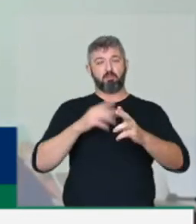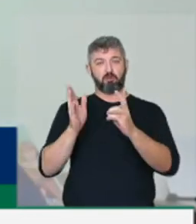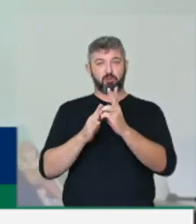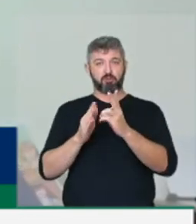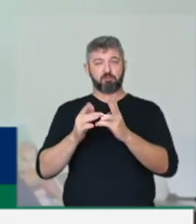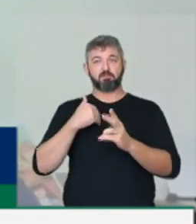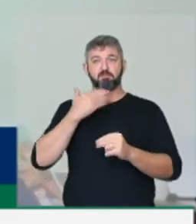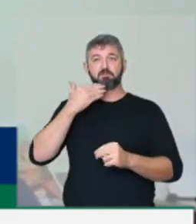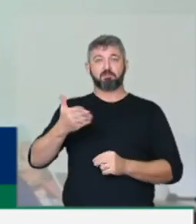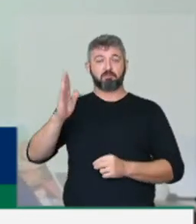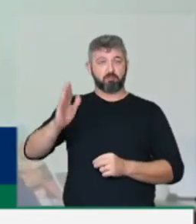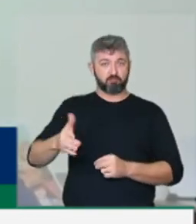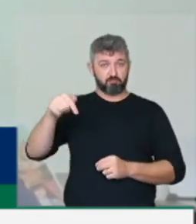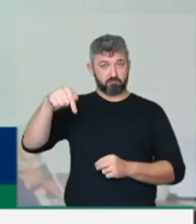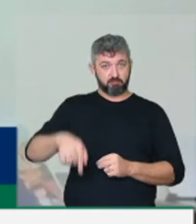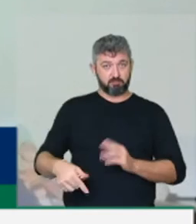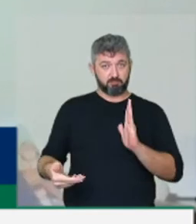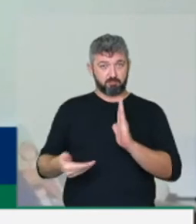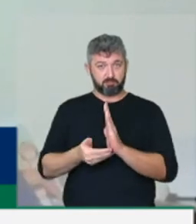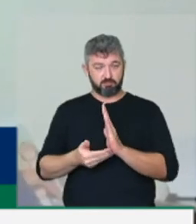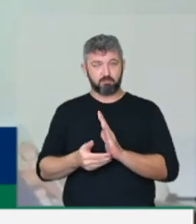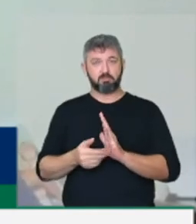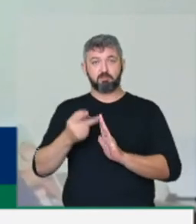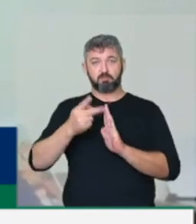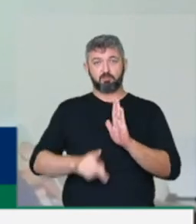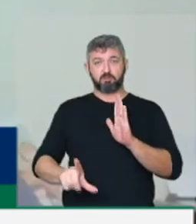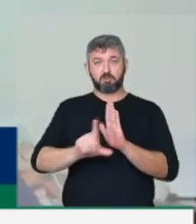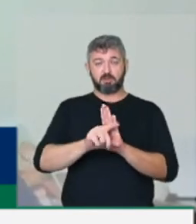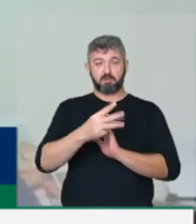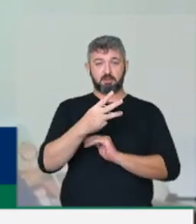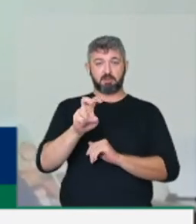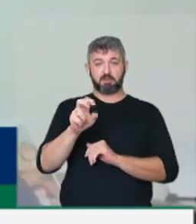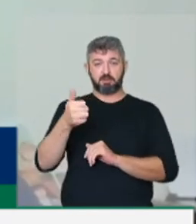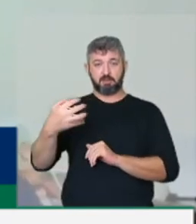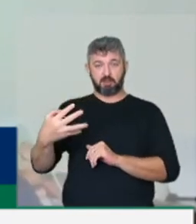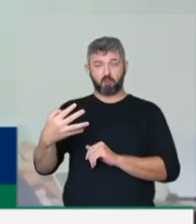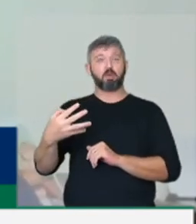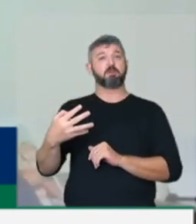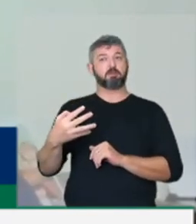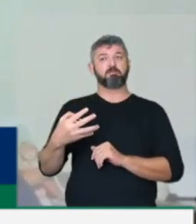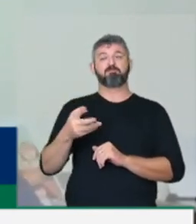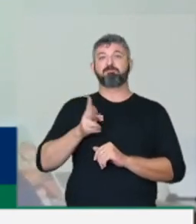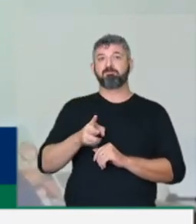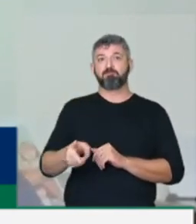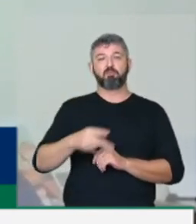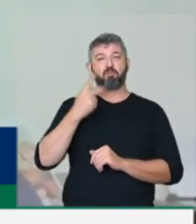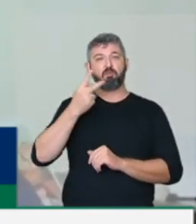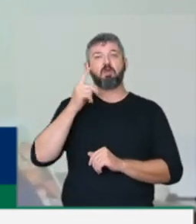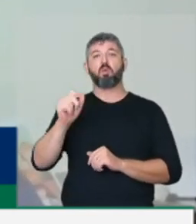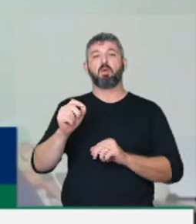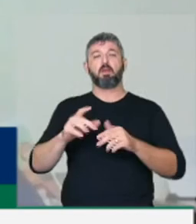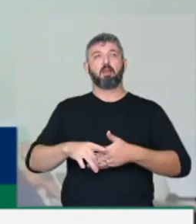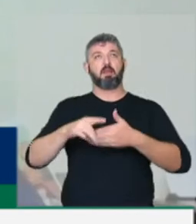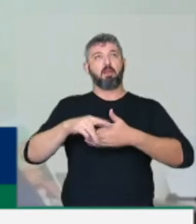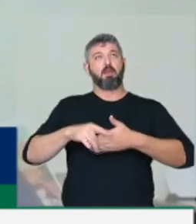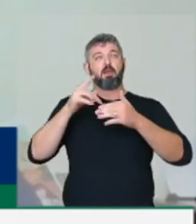INDÍGENAS... E EU REQUERI AQUI NESSA CASA UM PROJETO LEI 3514, QUE VEM CONSTANTEMENTE FALANDO NA REUNIÃO DE LÍDERES QUE É PRECISO REGULAMENTAR A PROFISSÃO DE